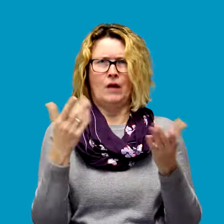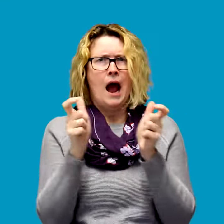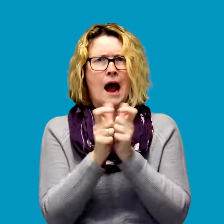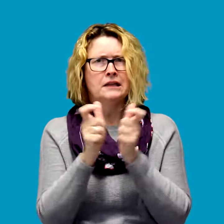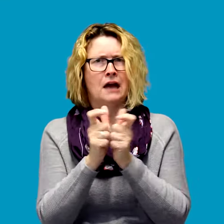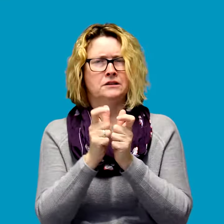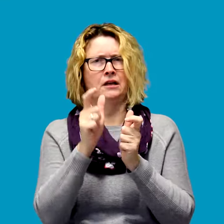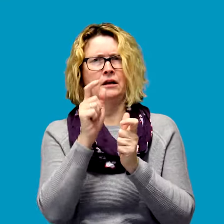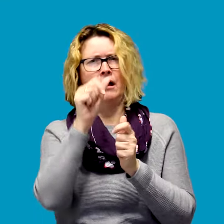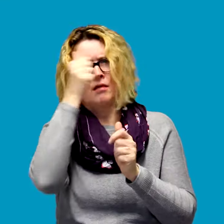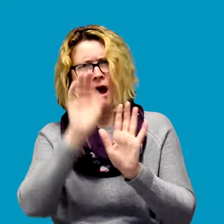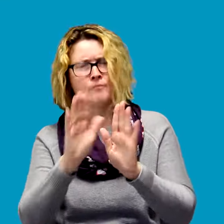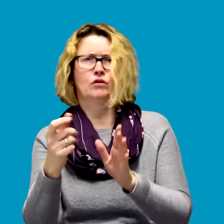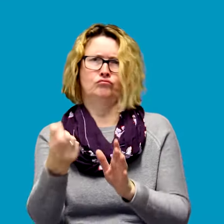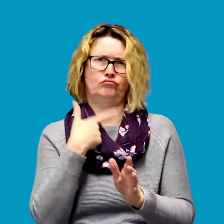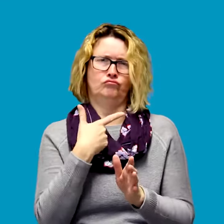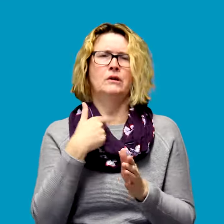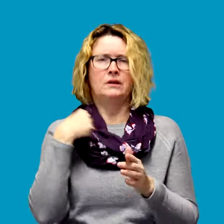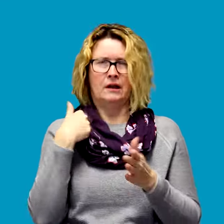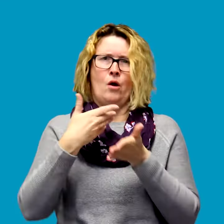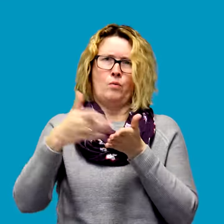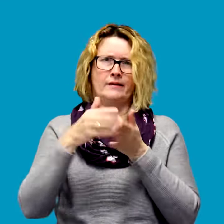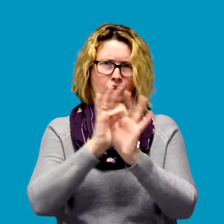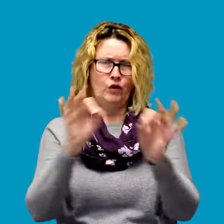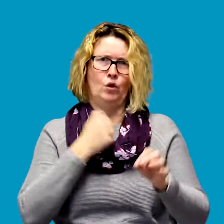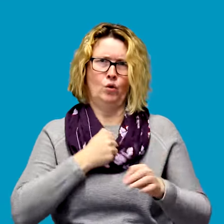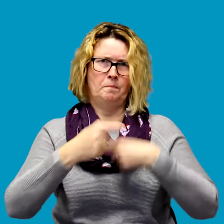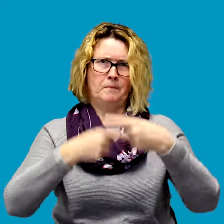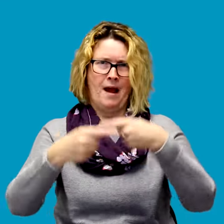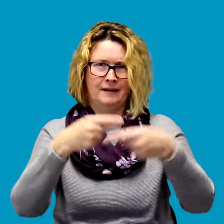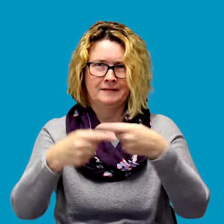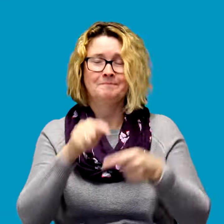Teilt uns euren Namen, eure Adresse mit. Dann kümmern wir uns um alles Weitere.